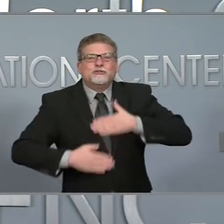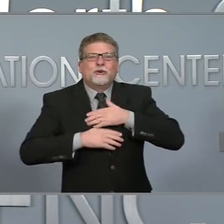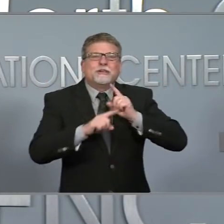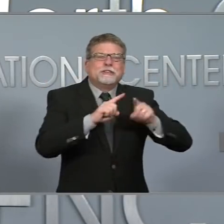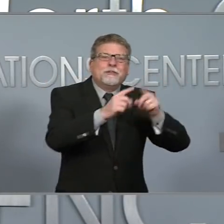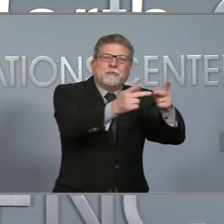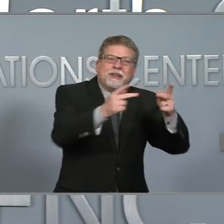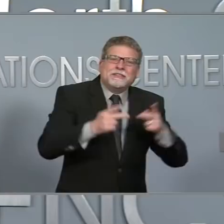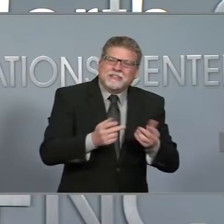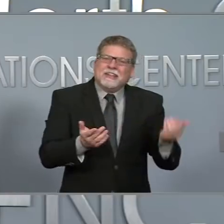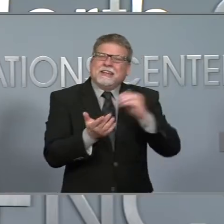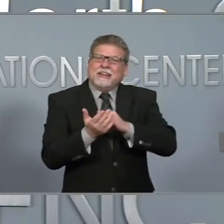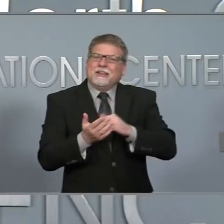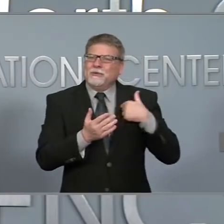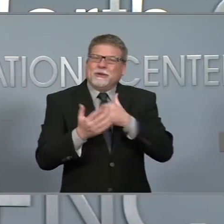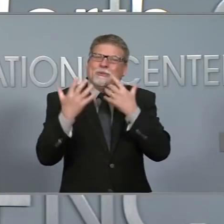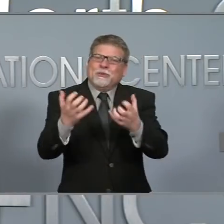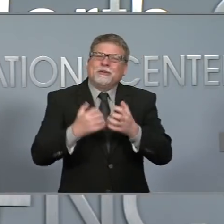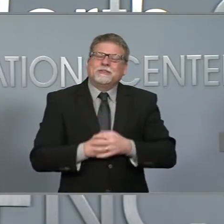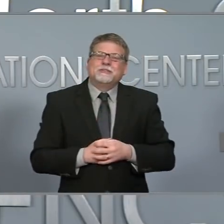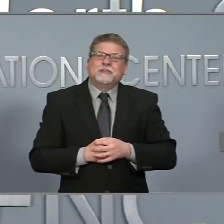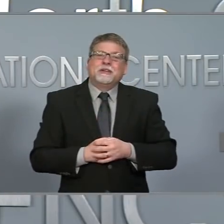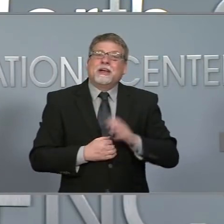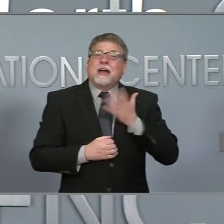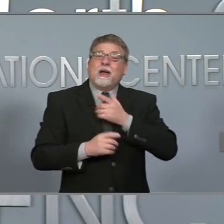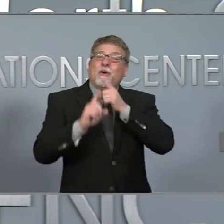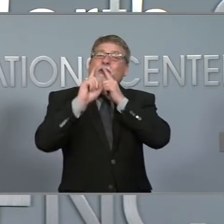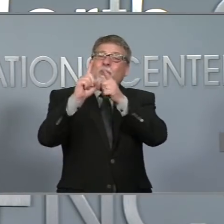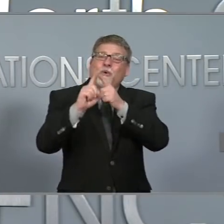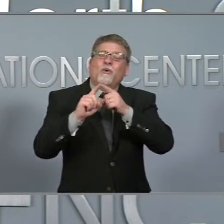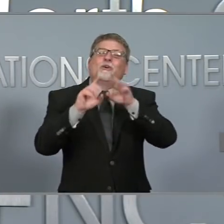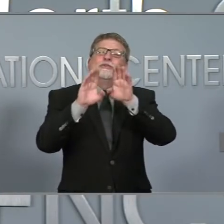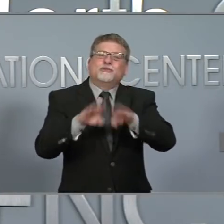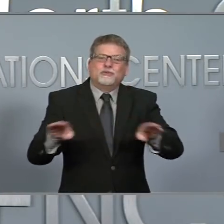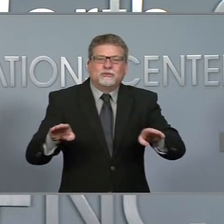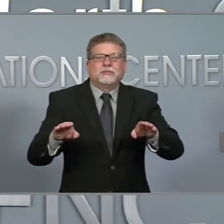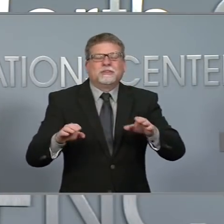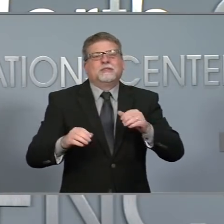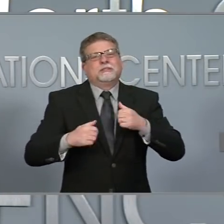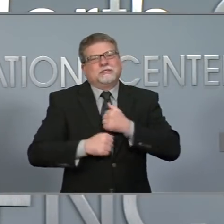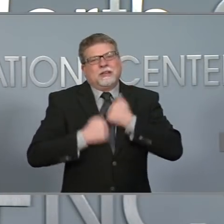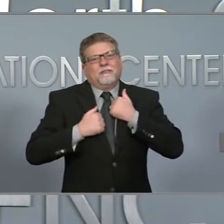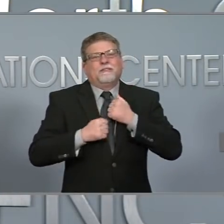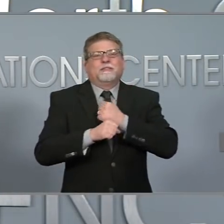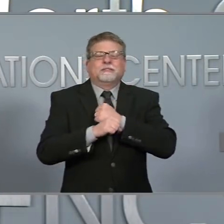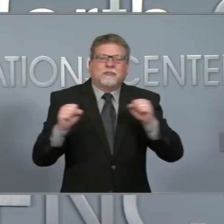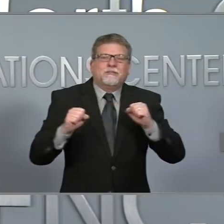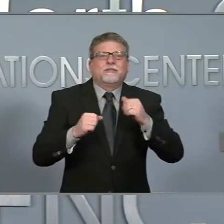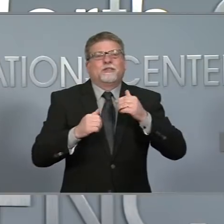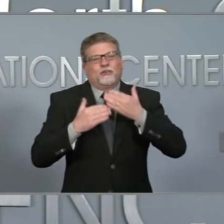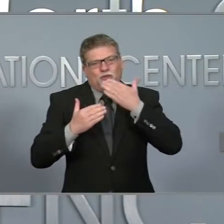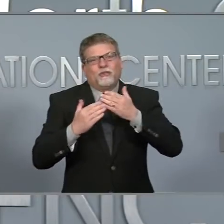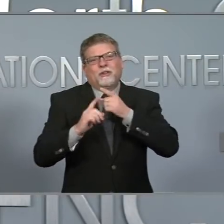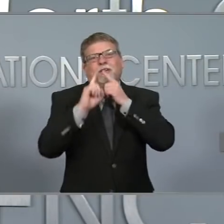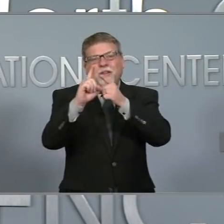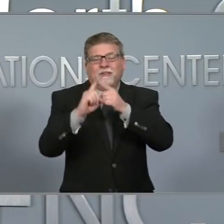ir a nuestros lugares preferidos las herramientas más